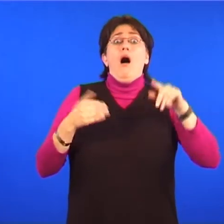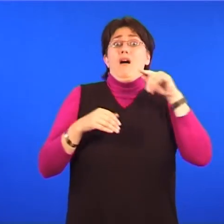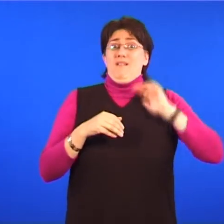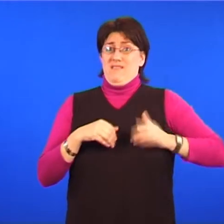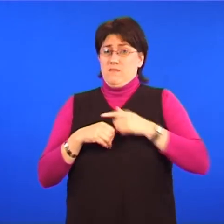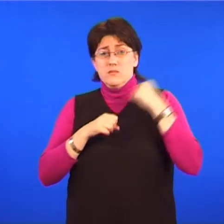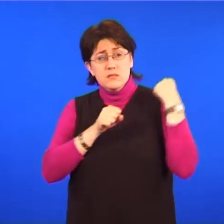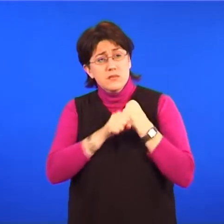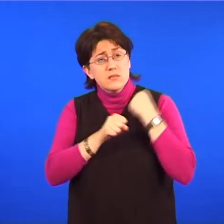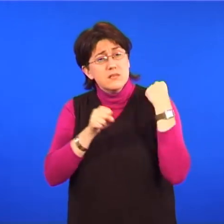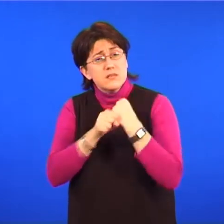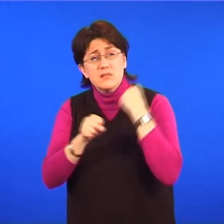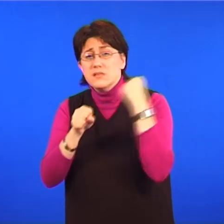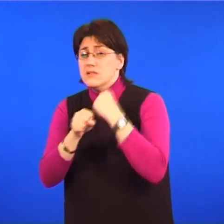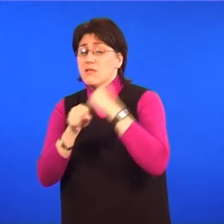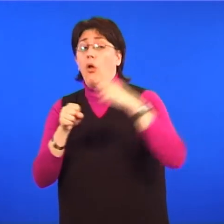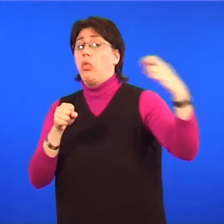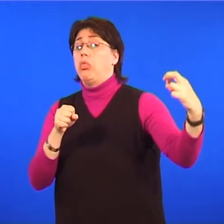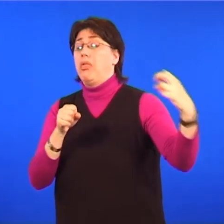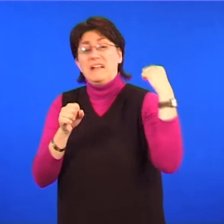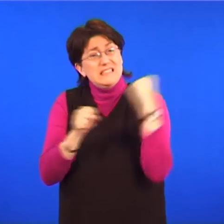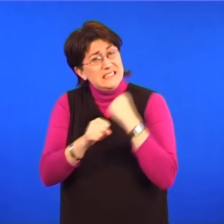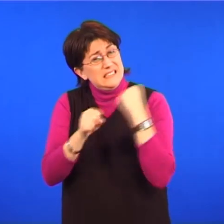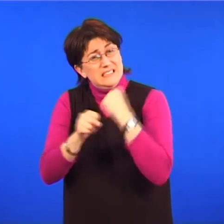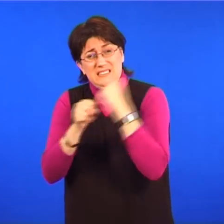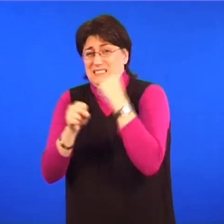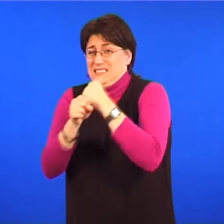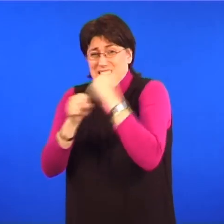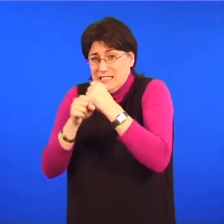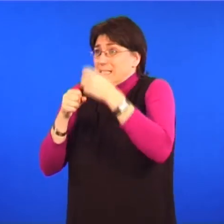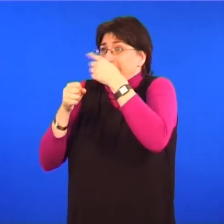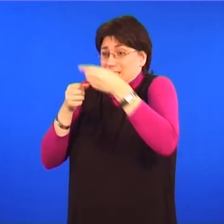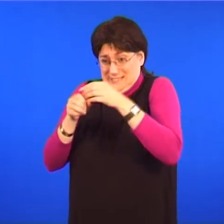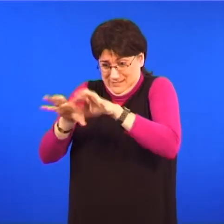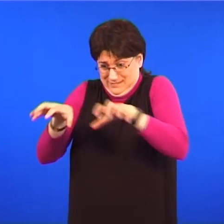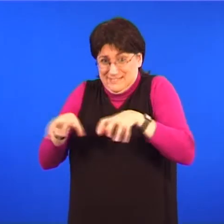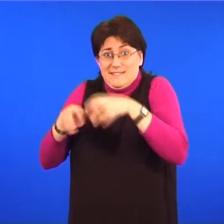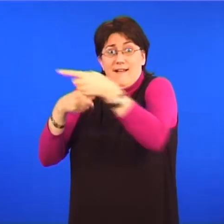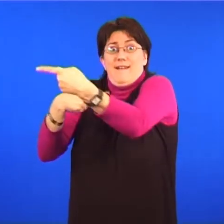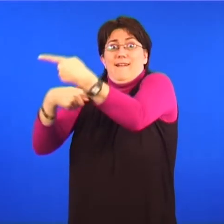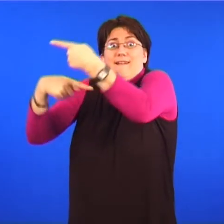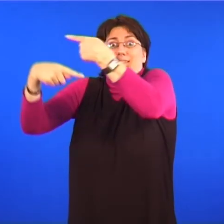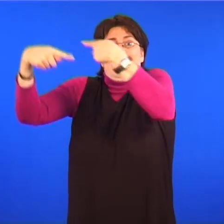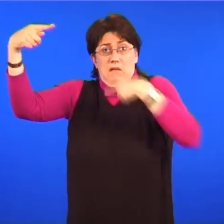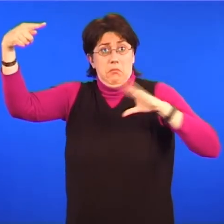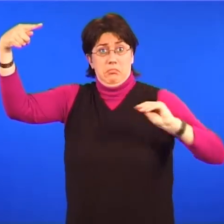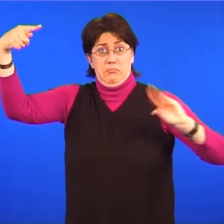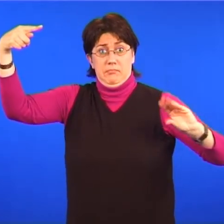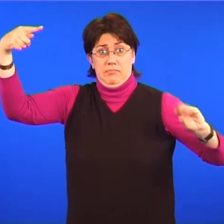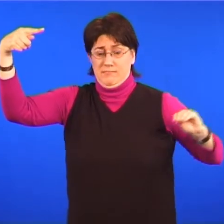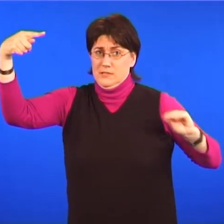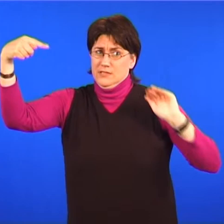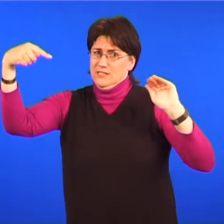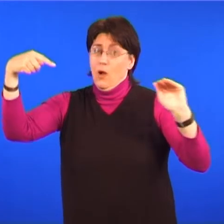er hún drægi að, því sjálf væri hún síúðrandi og hafði alla króka frami til þess að afla þess sem þurfti,